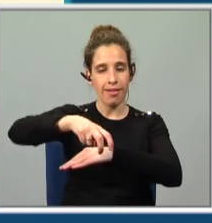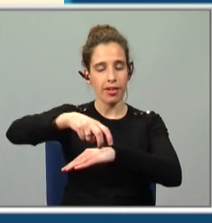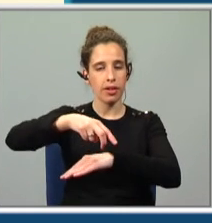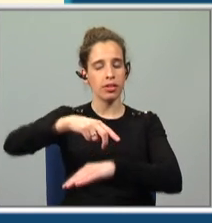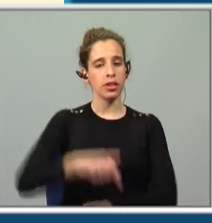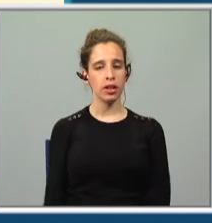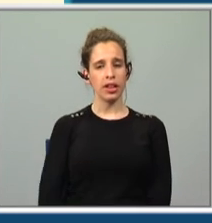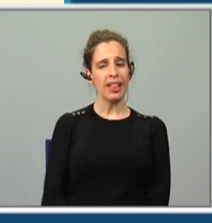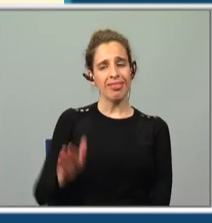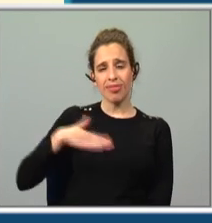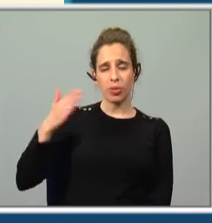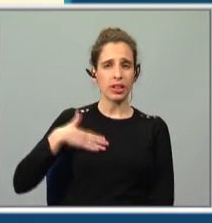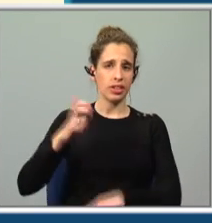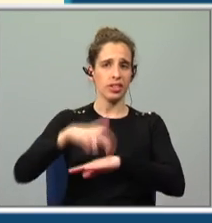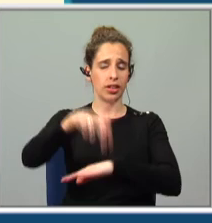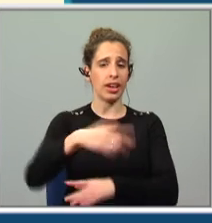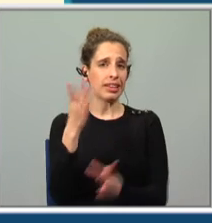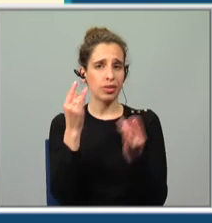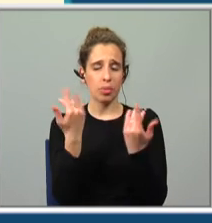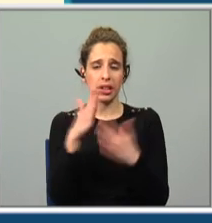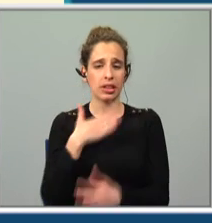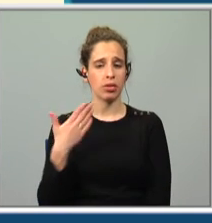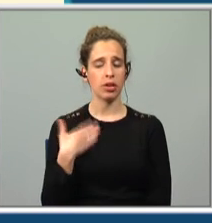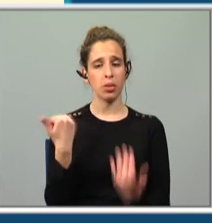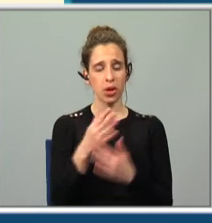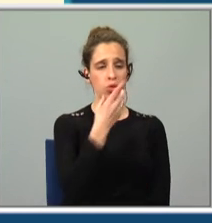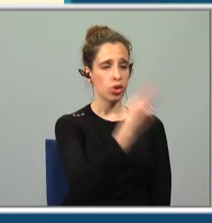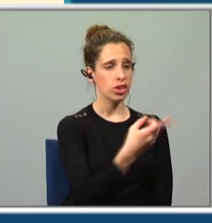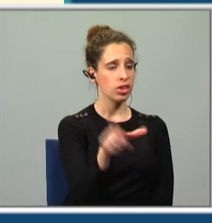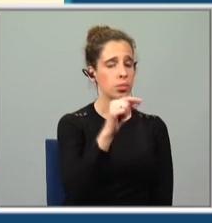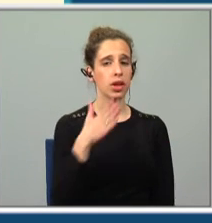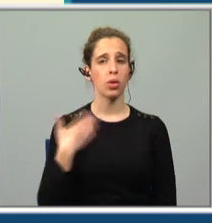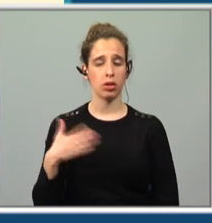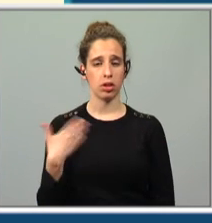Simplesmente não queria saltar mas também não queria estar sozinho por isso 我只是不想跳但是我也不想一個人